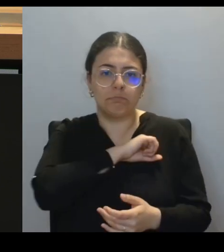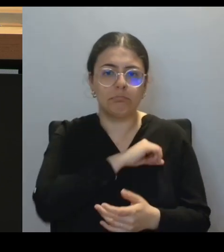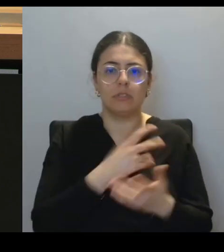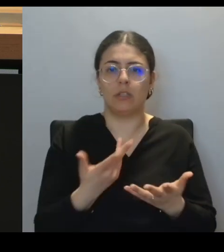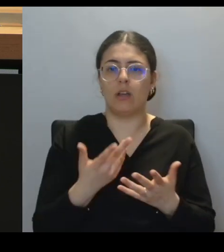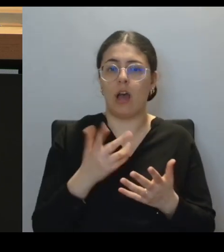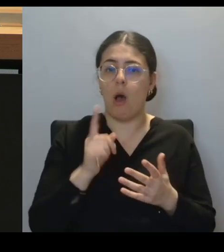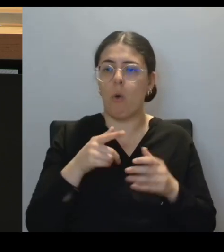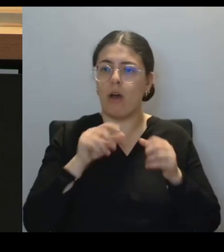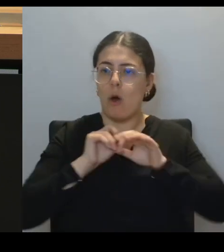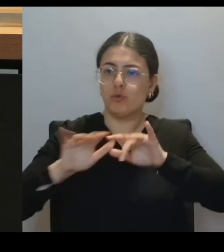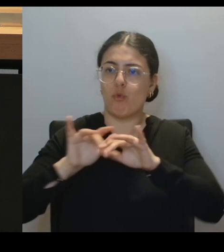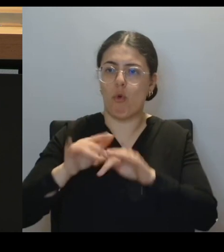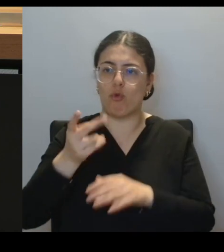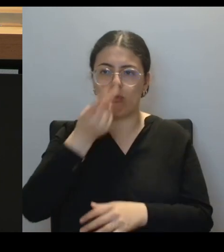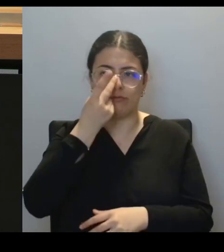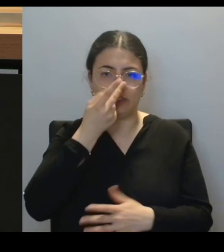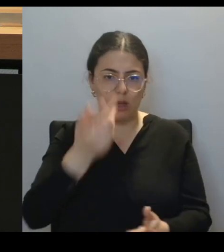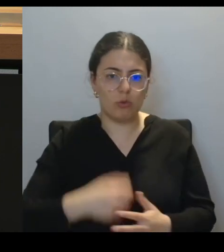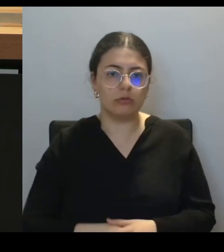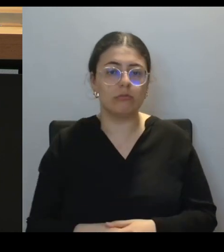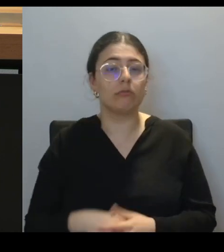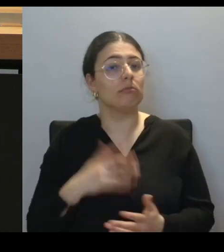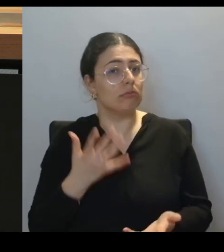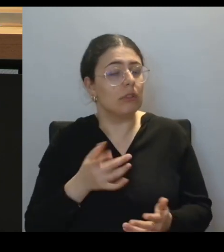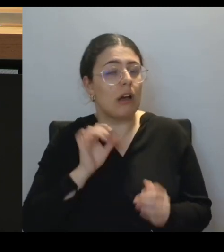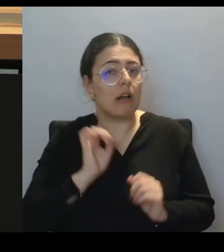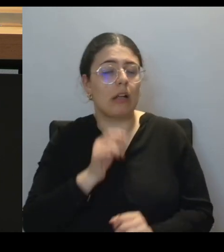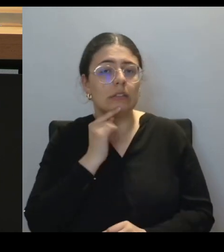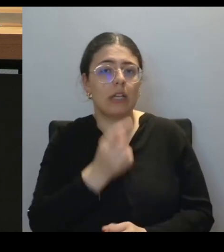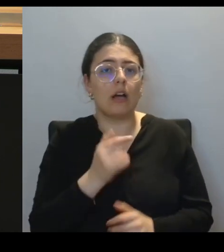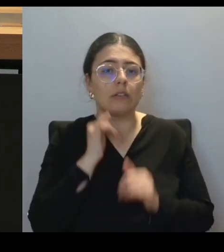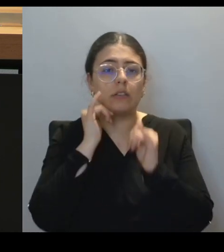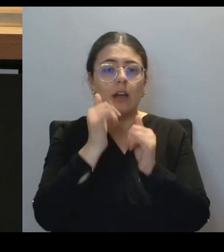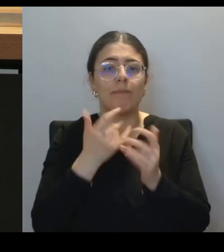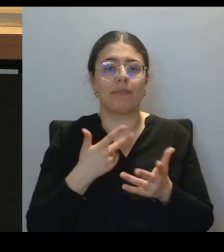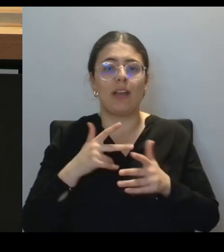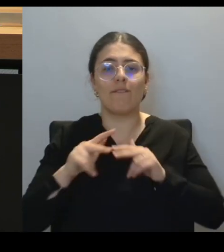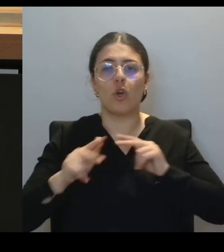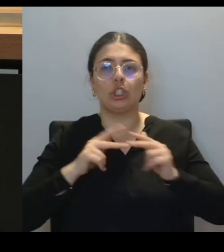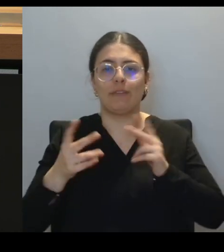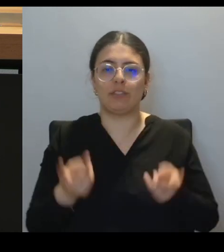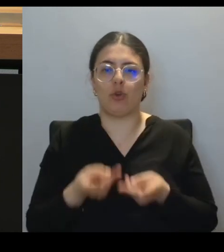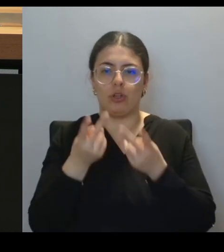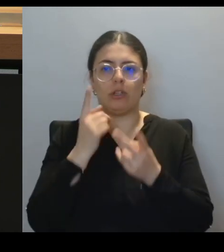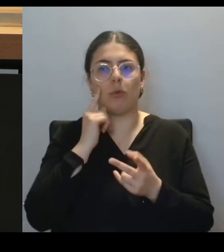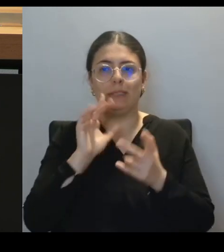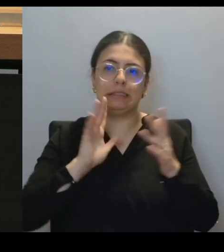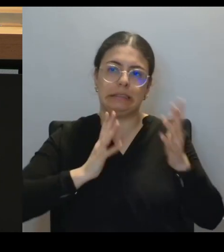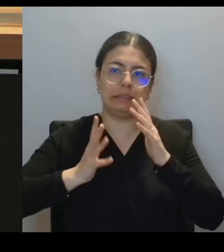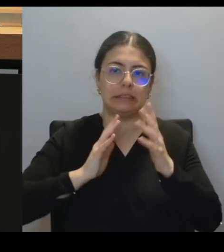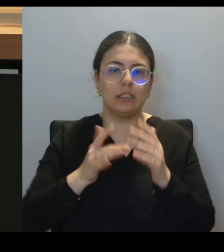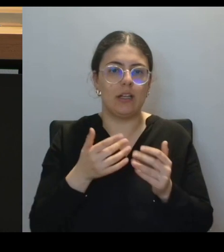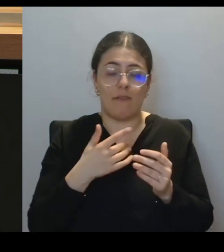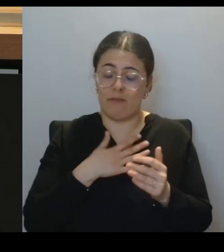Wirtschaftsförderung, wie das im Moment aussieht. Ich habe den Eindruck, da sieht es nicht so gut aus im Moment. Mit der Wirtschaftsförderung Wir haben das ja im letzten